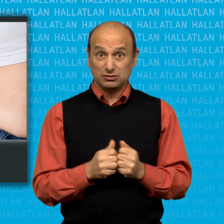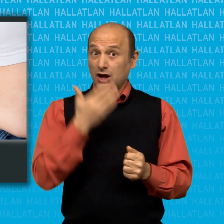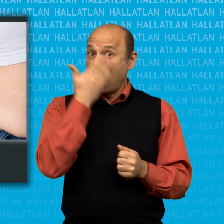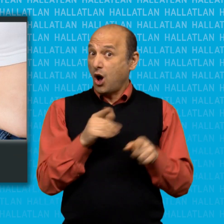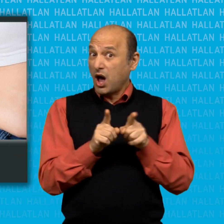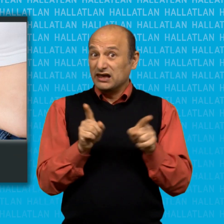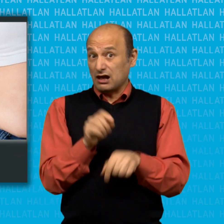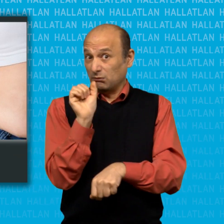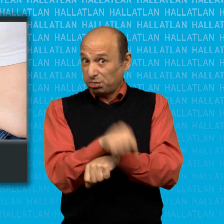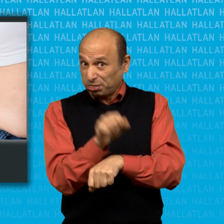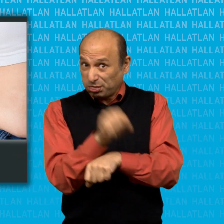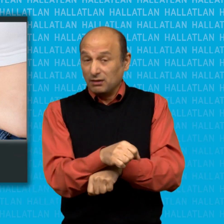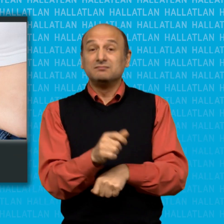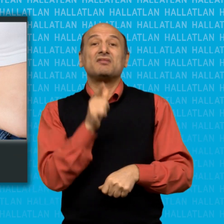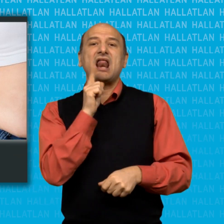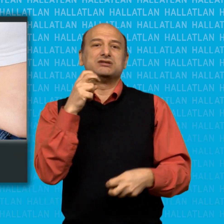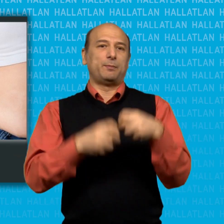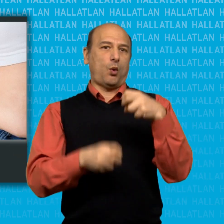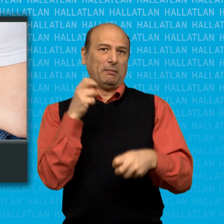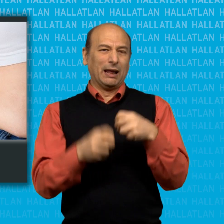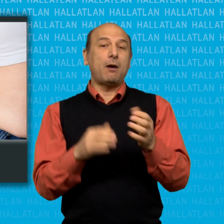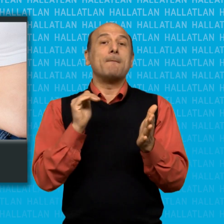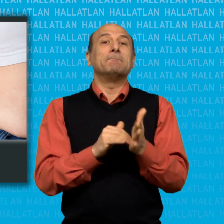Ellenkező esetben a probléma nem múlik el,